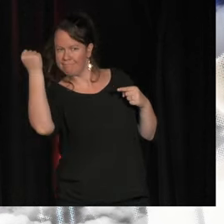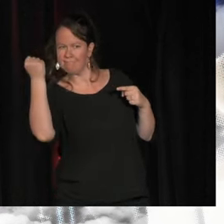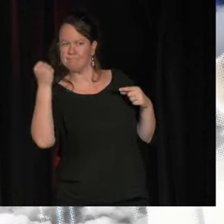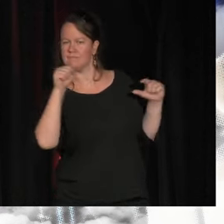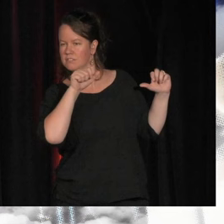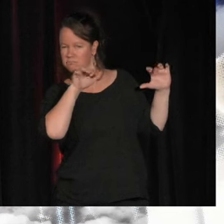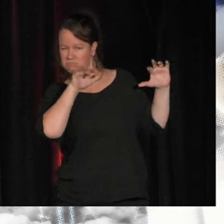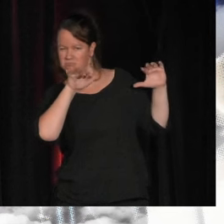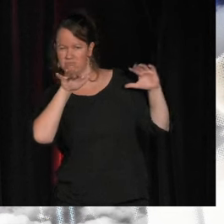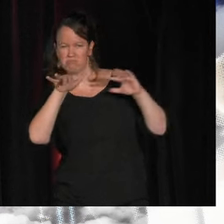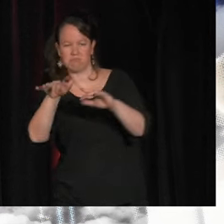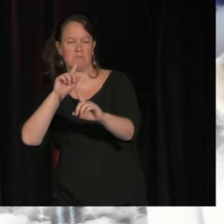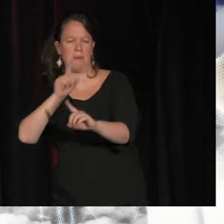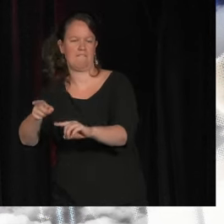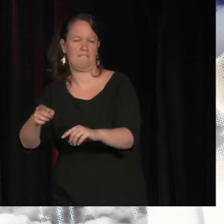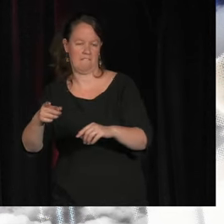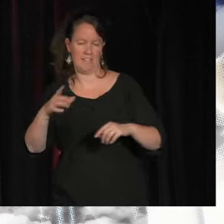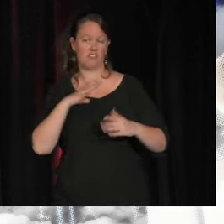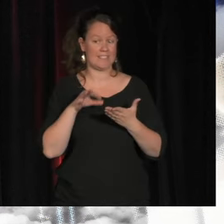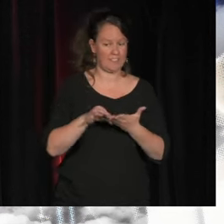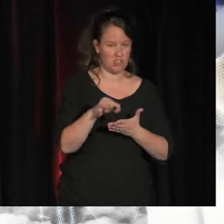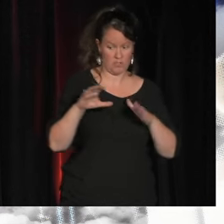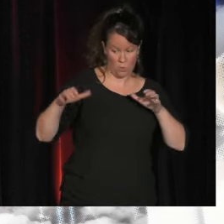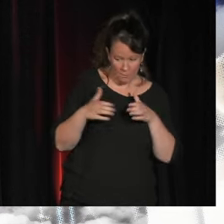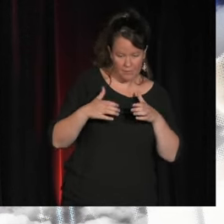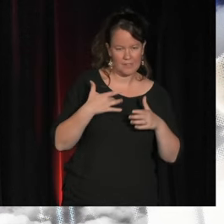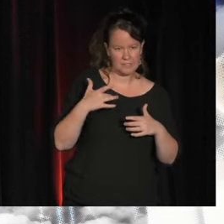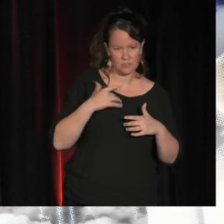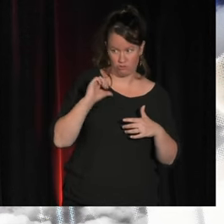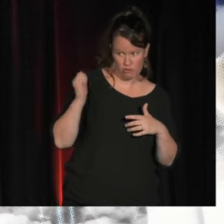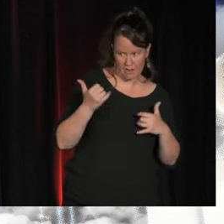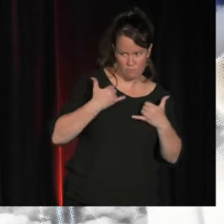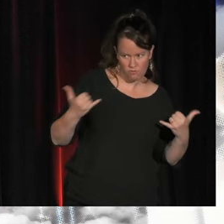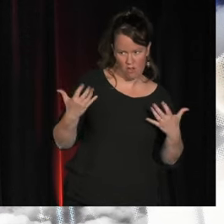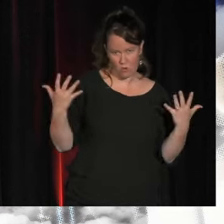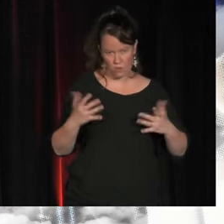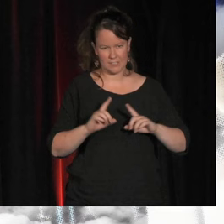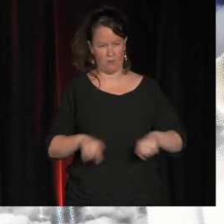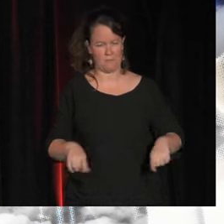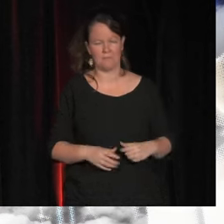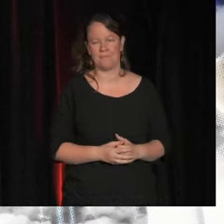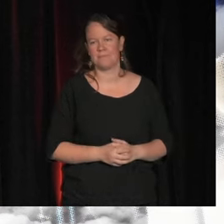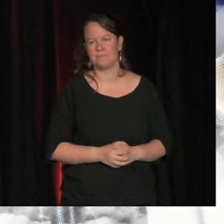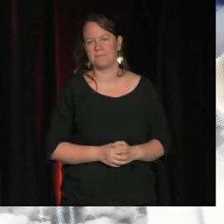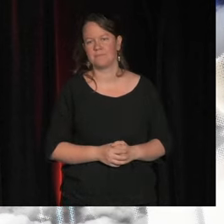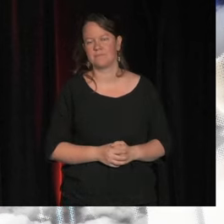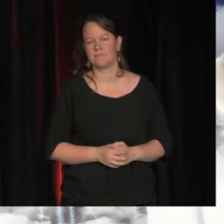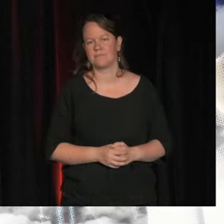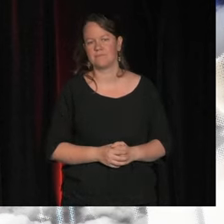le monde fonce dessus. Donc, il y a vraiment ces stratégies-là qui sont au cœur du jeu. Et l'autre truc important, c'est aussi quand même de rendre